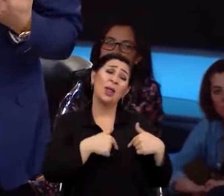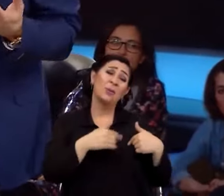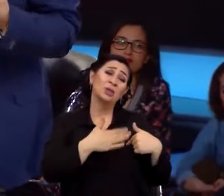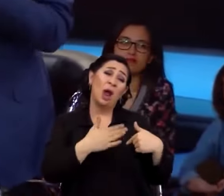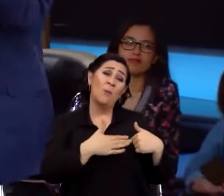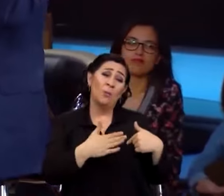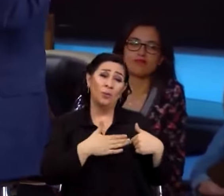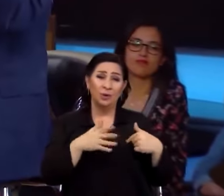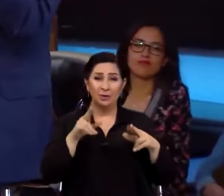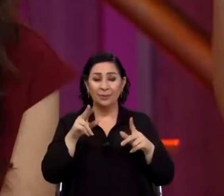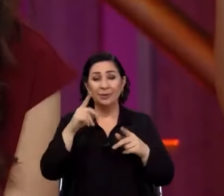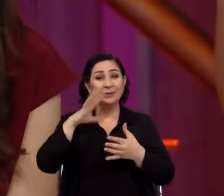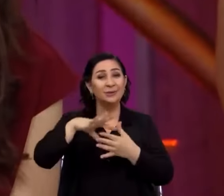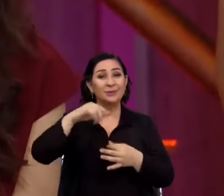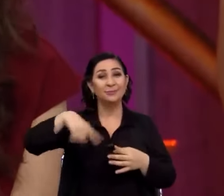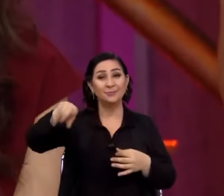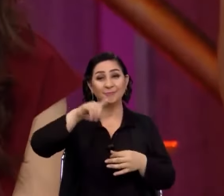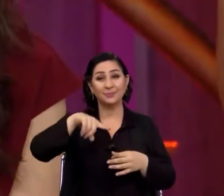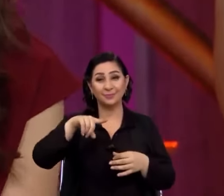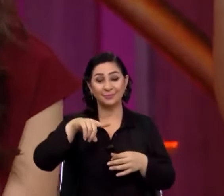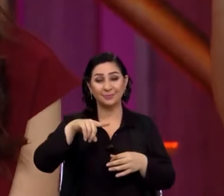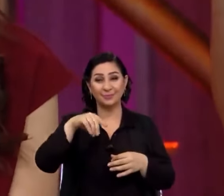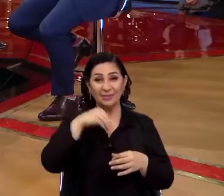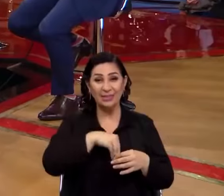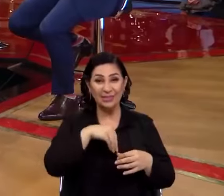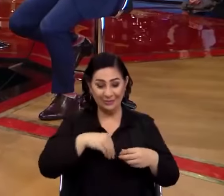falan gibi İnsanların iç organlarından haberler